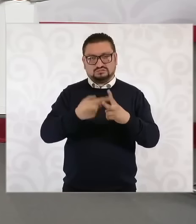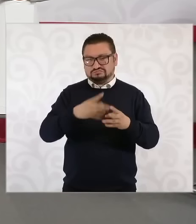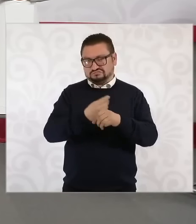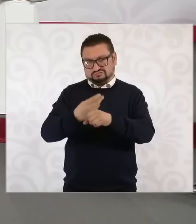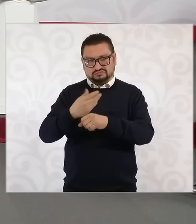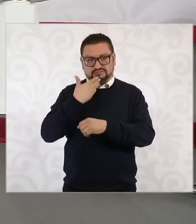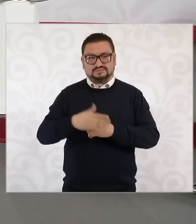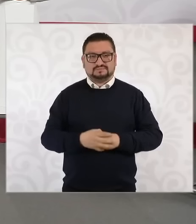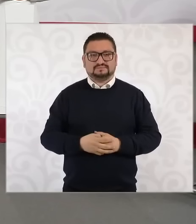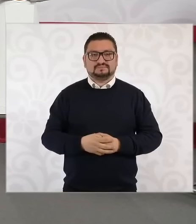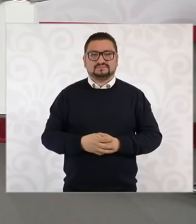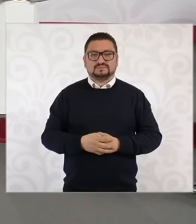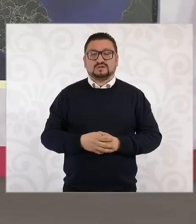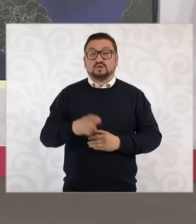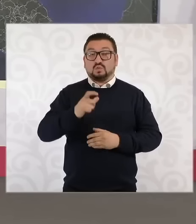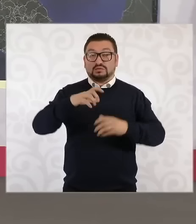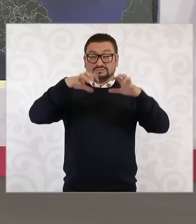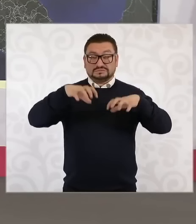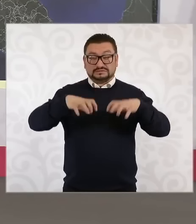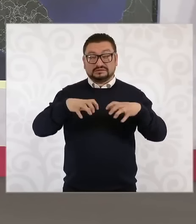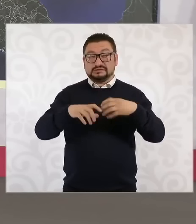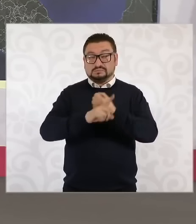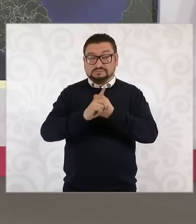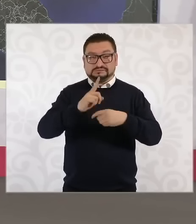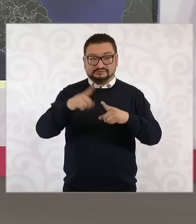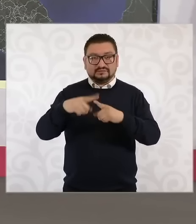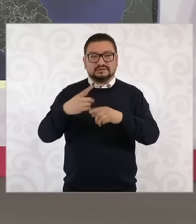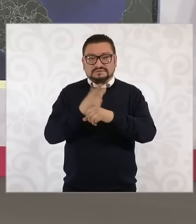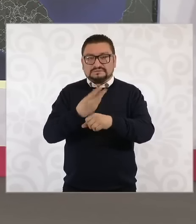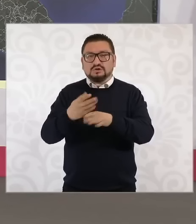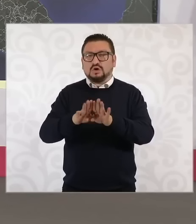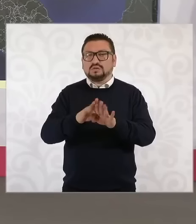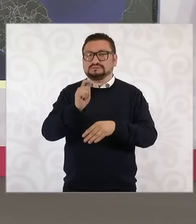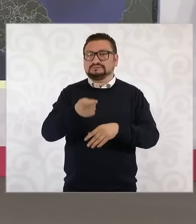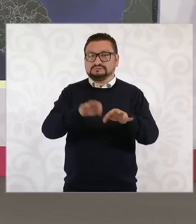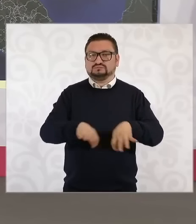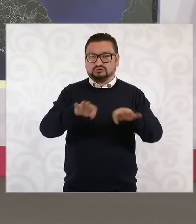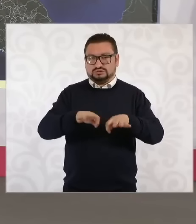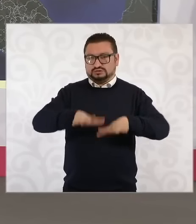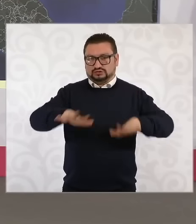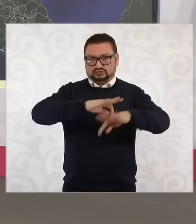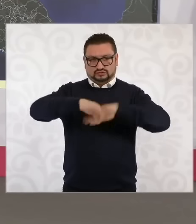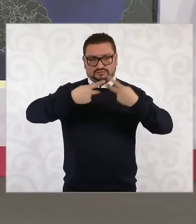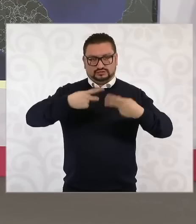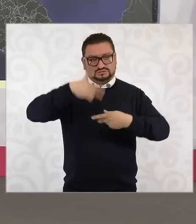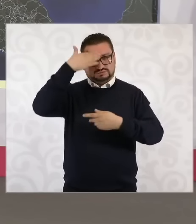de afectaciones de lluvias. Eh, aquí esto es importante que la población lo sepa. Eh, estuvimos